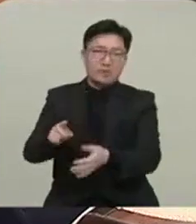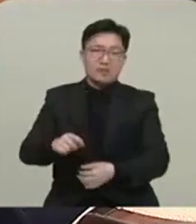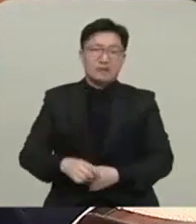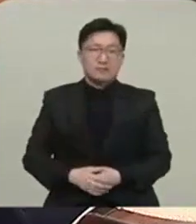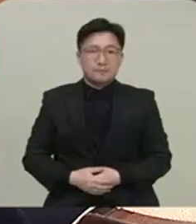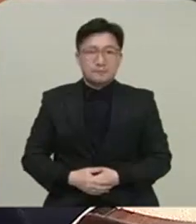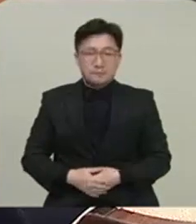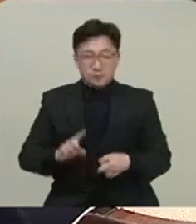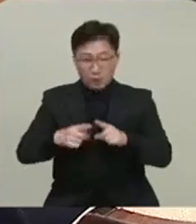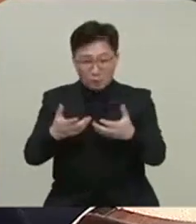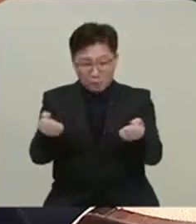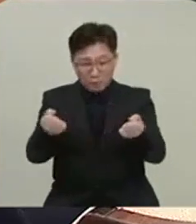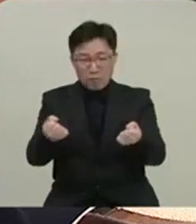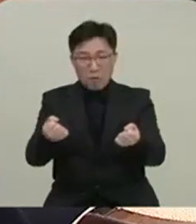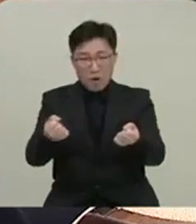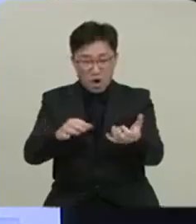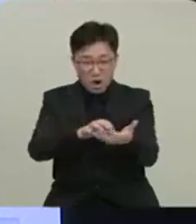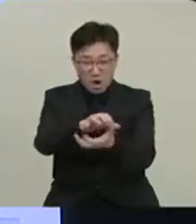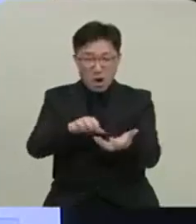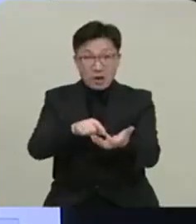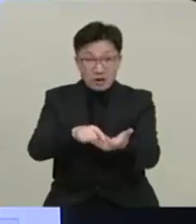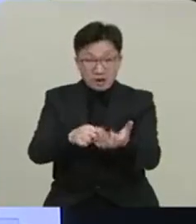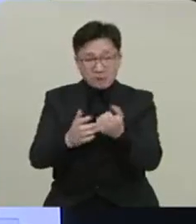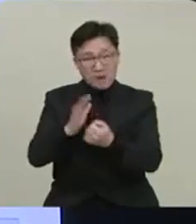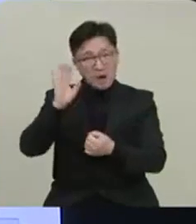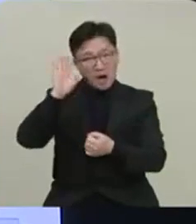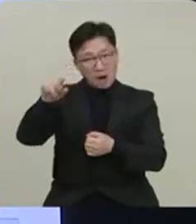관할권 분쟁이 격렬한데 새만금 특별지자체 설립이 가능하겠냐